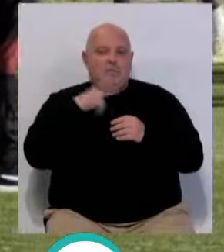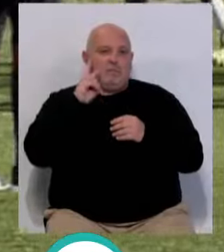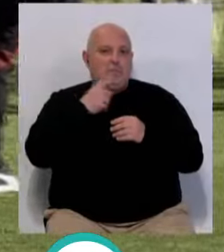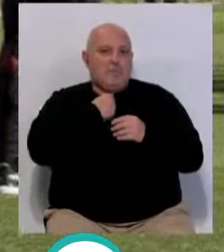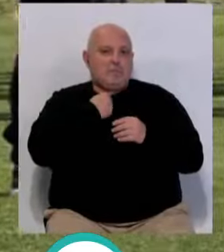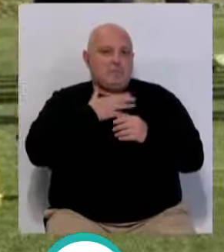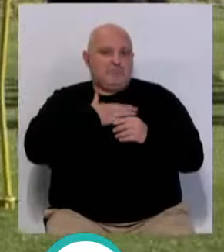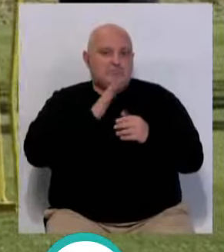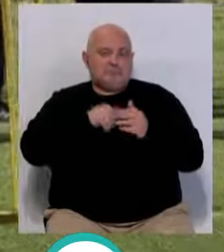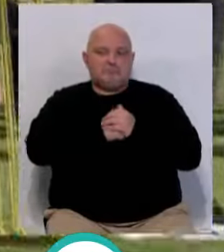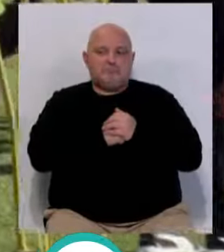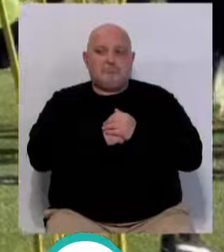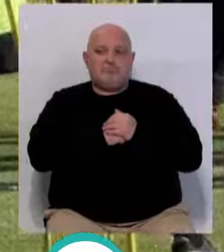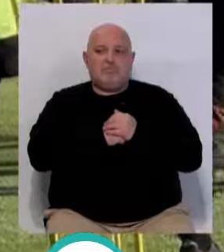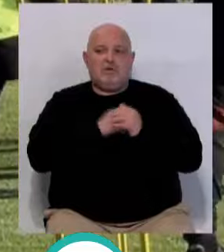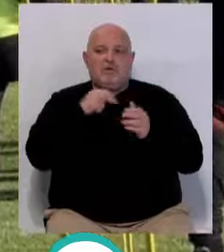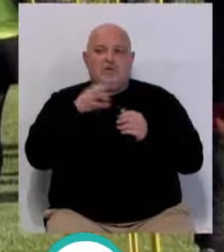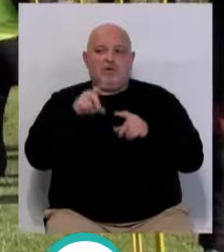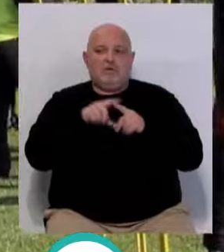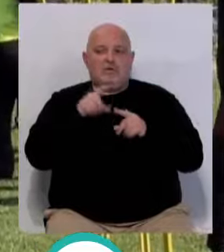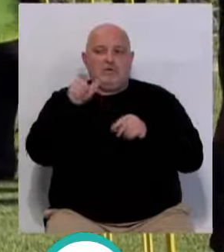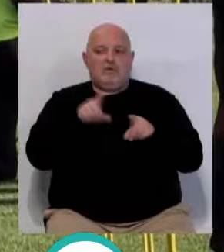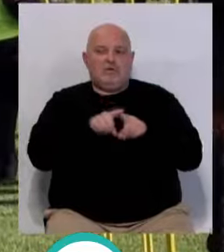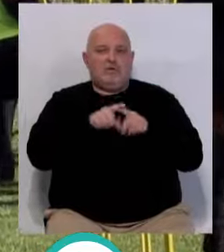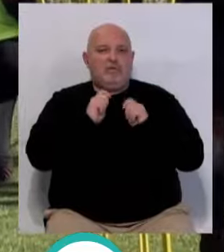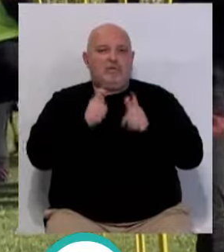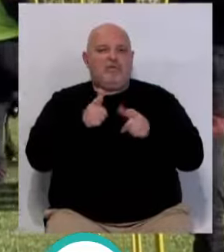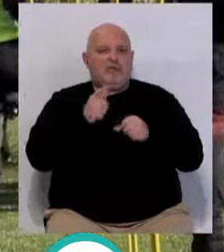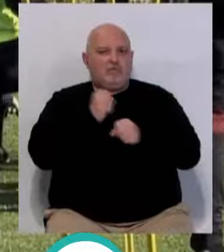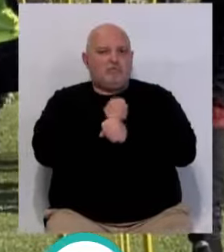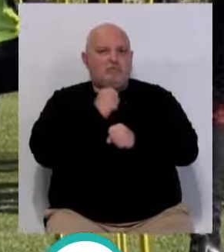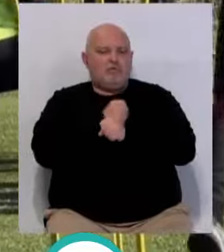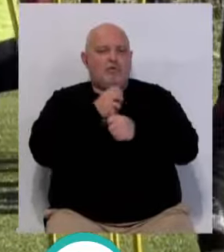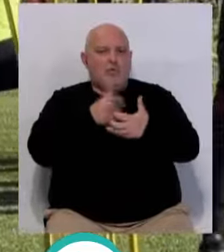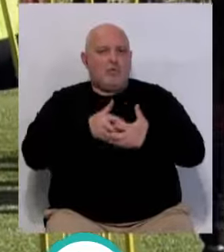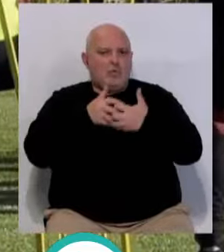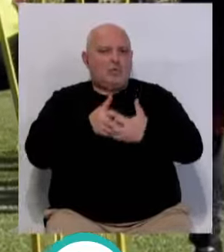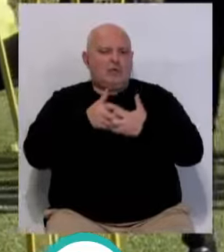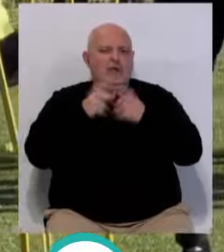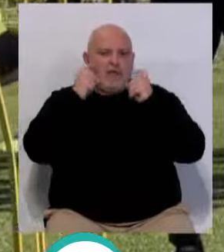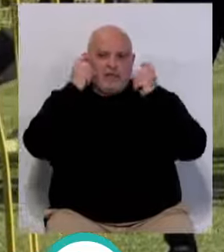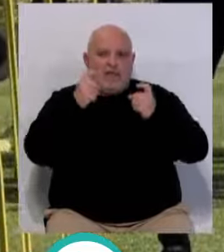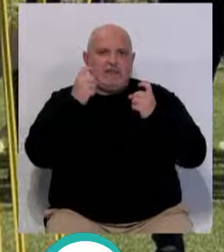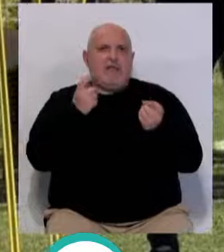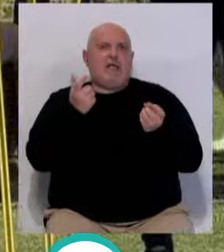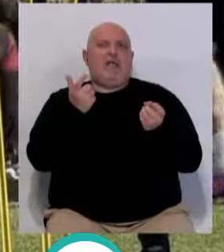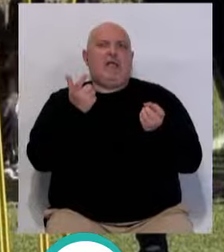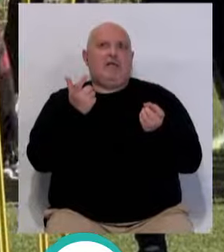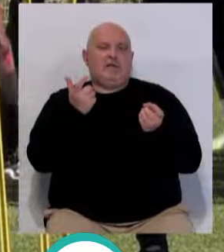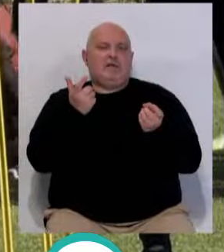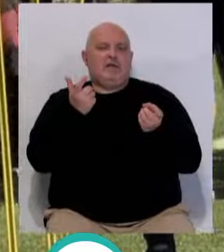sobrino creo que es un chaval que que deja mucho en el campo pelea lo intenta eh técnicamente No